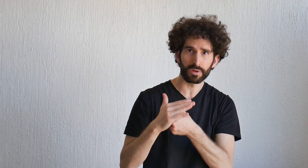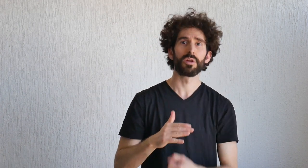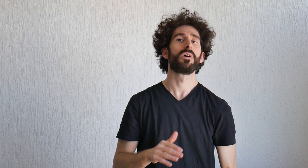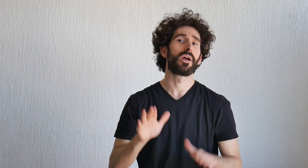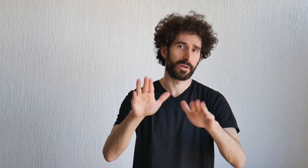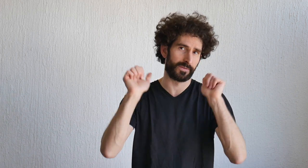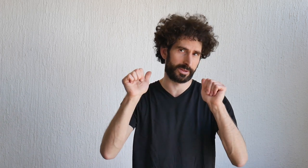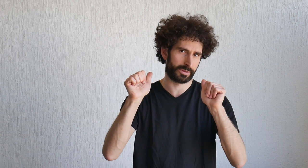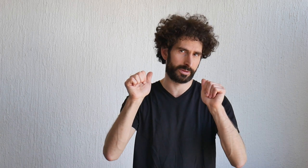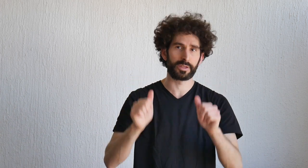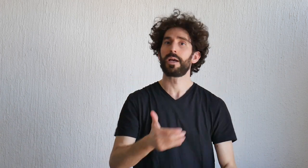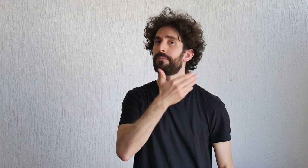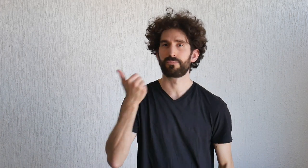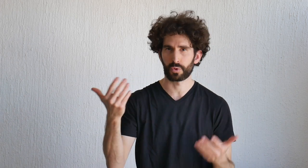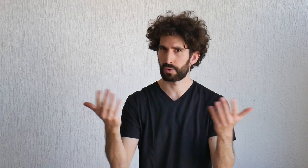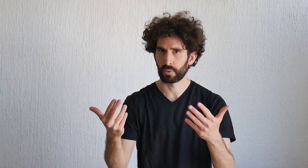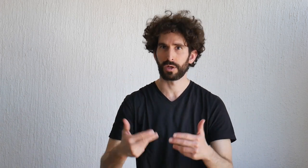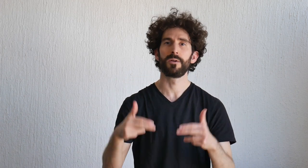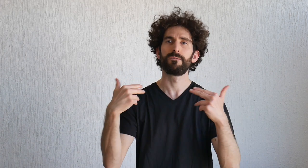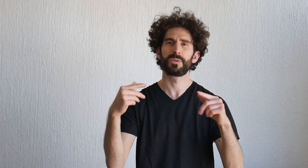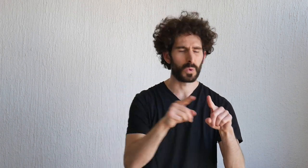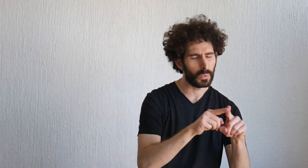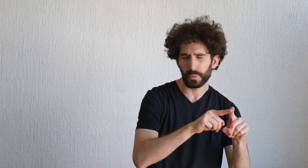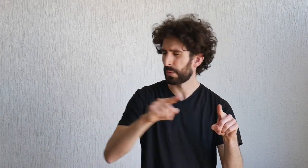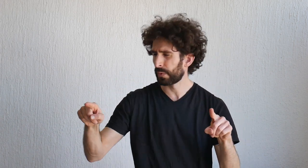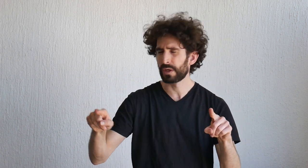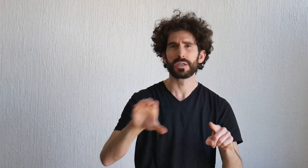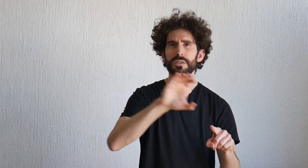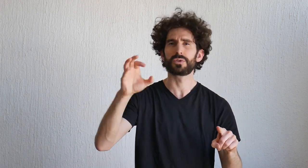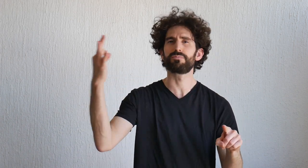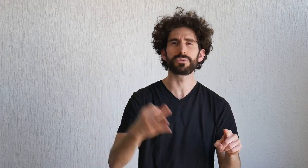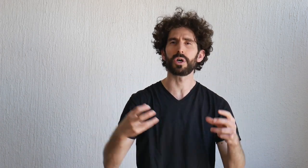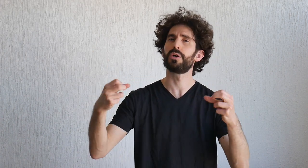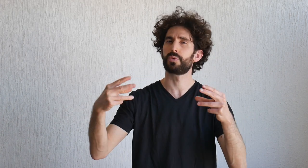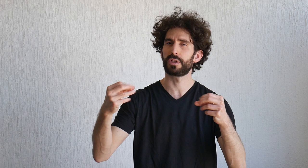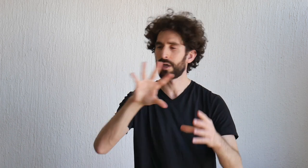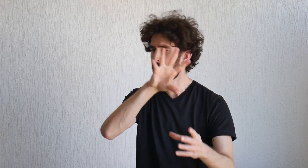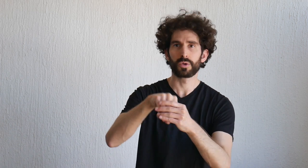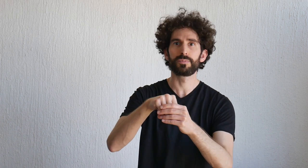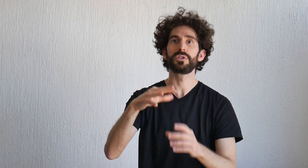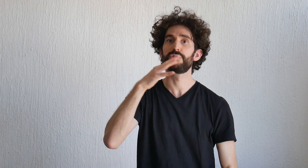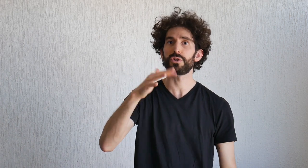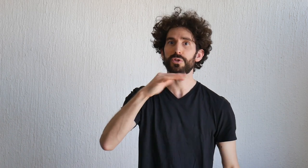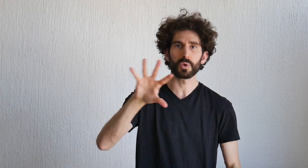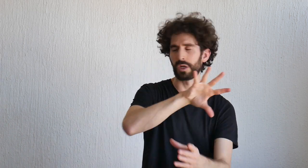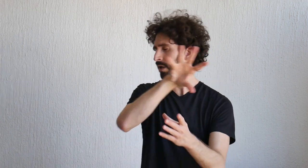A éviter. C'est mieux de sous-titrer toute la vidéo à 100%, y compris les chansons,